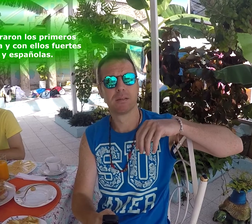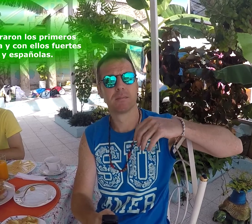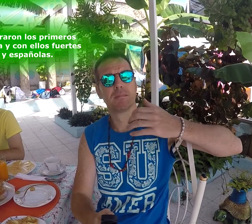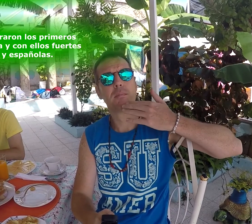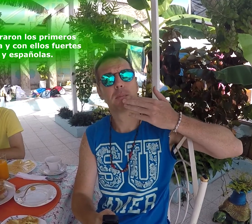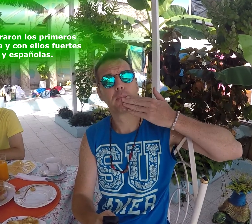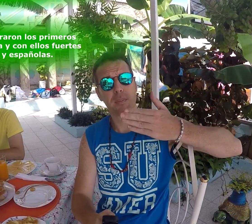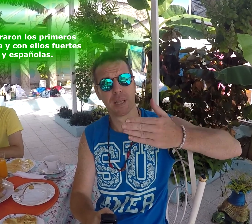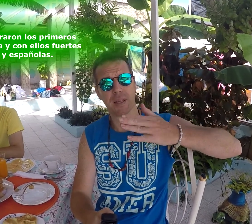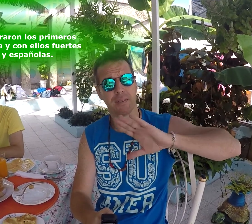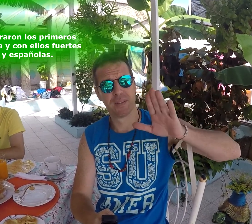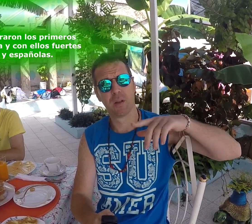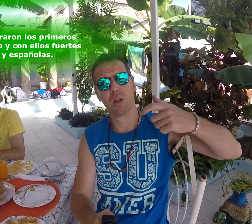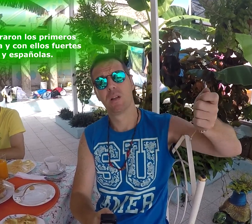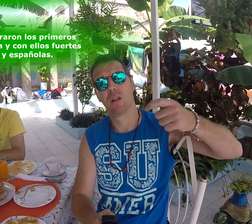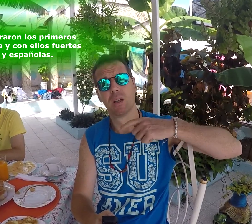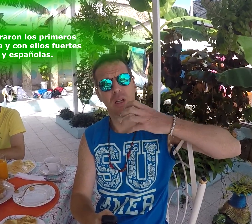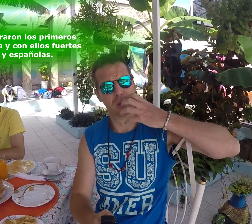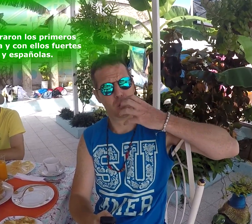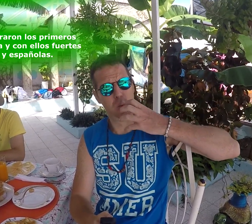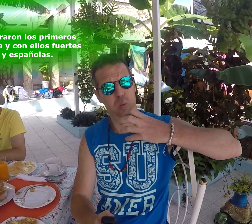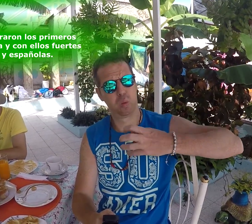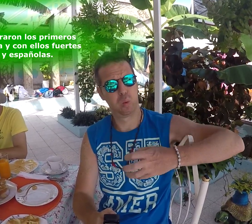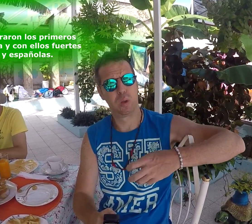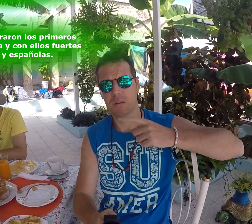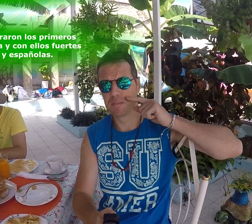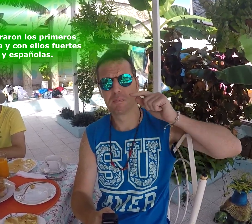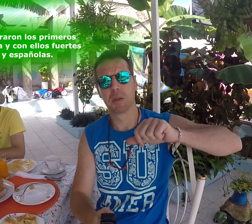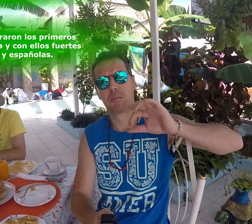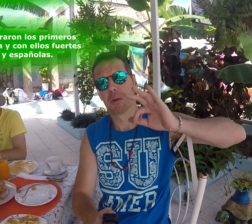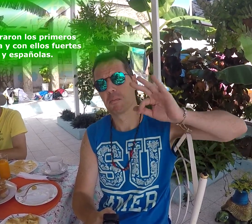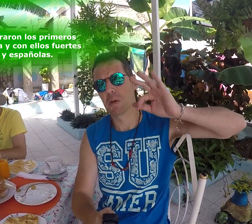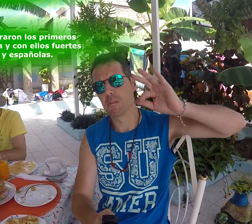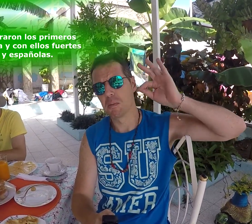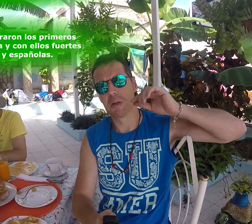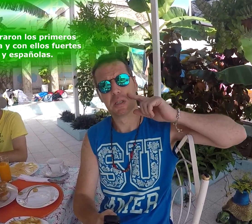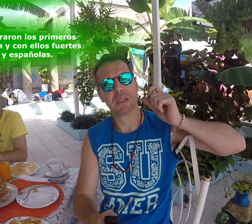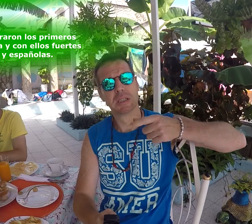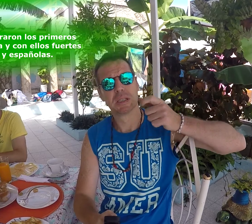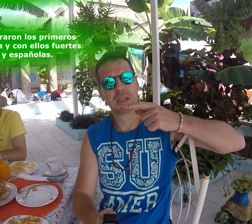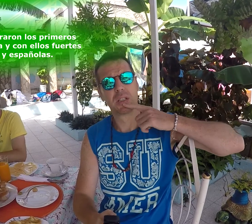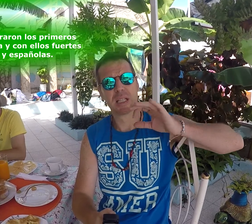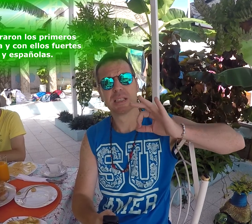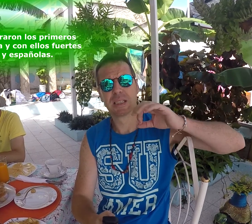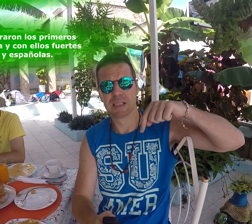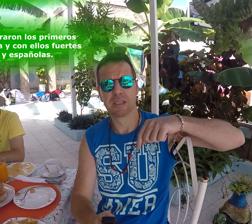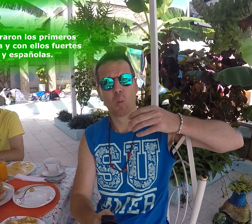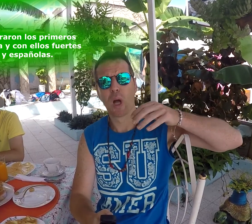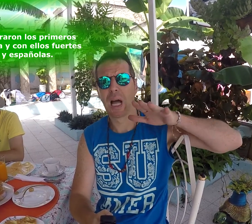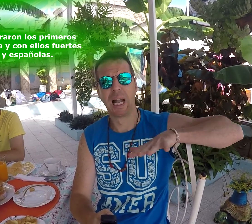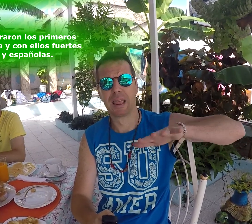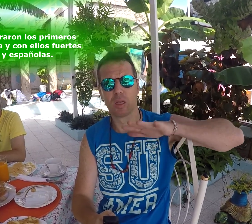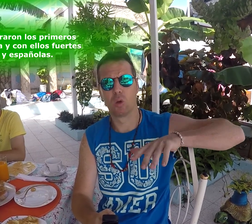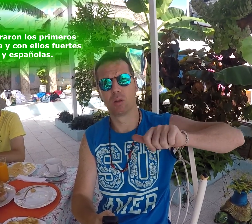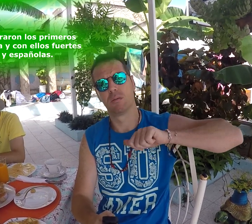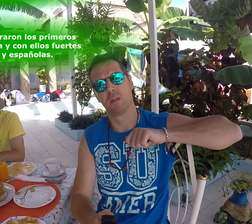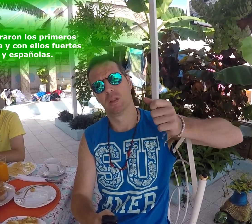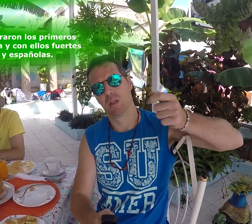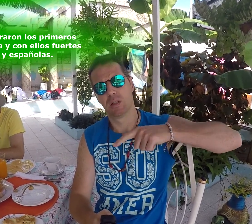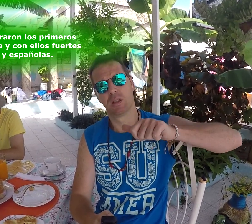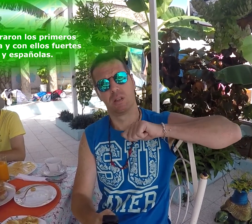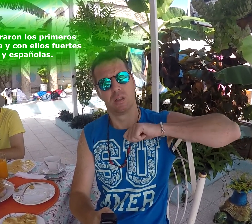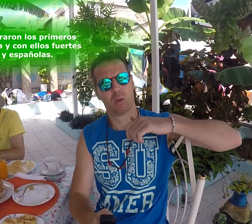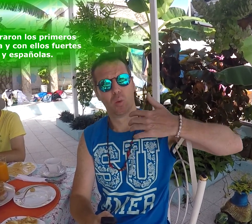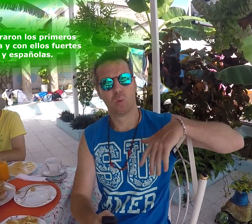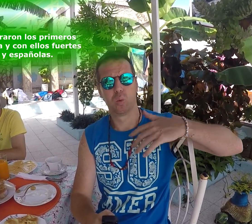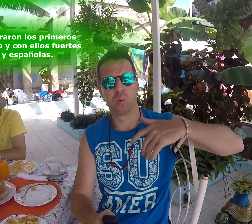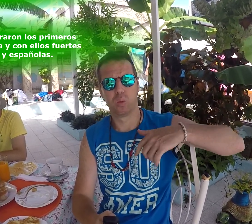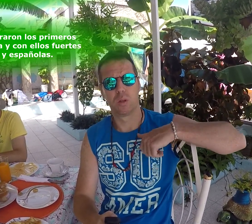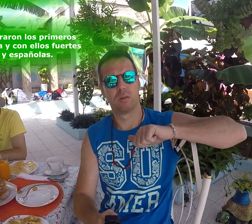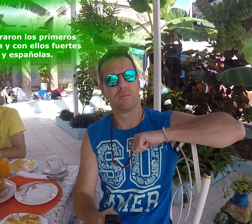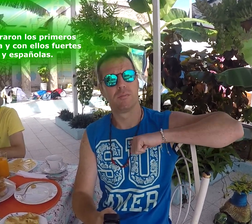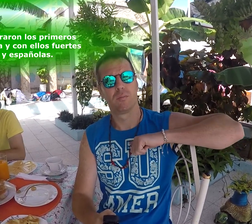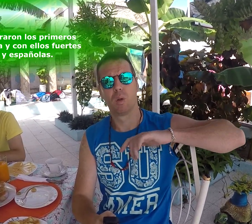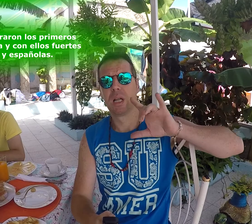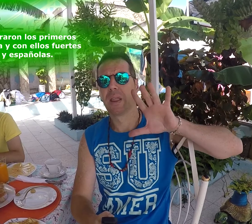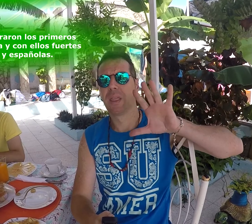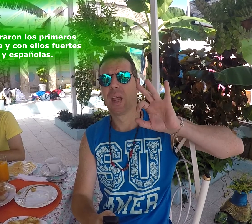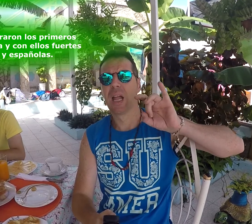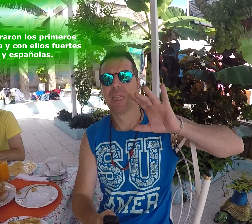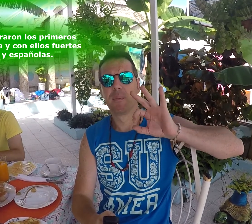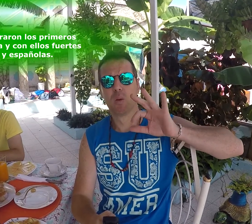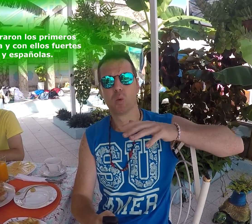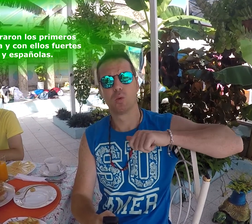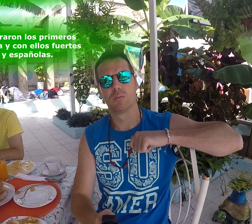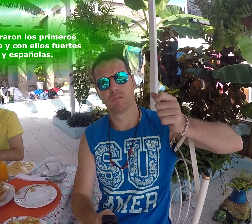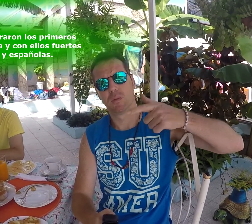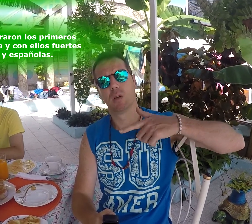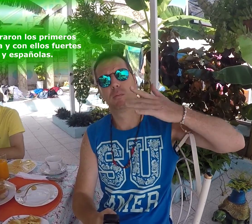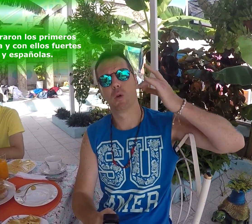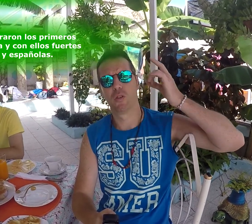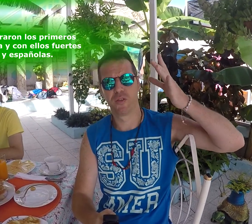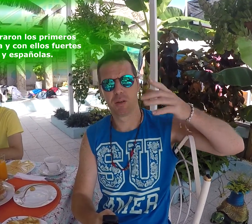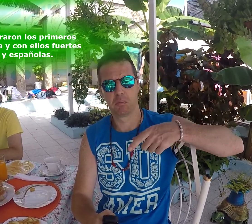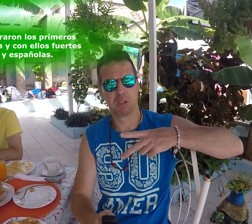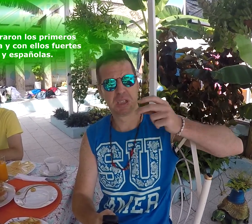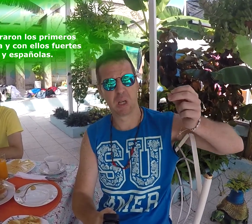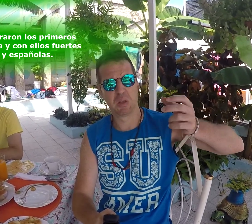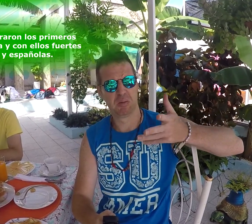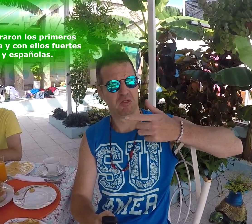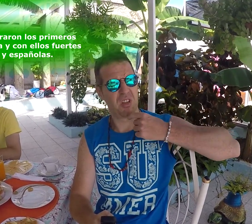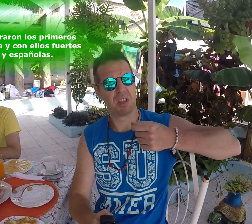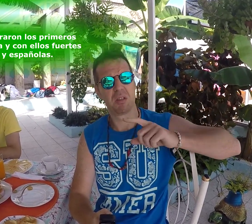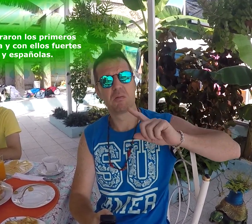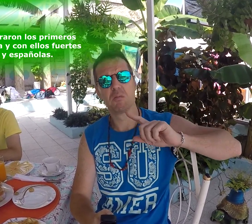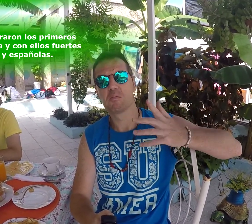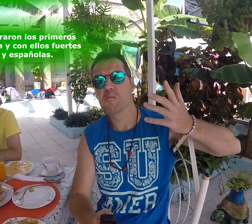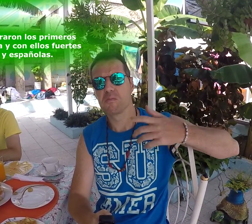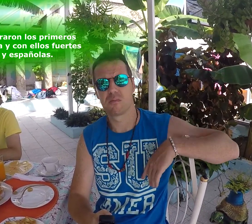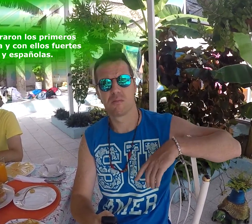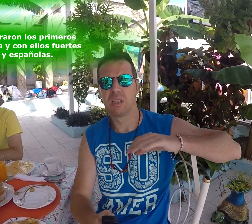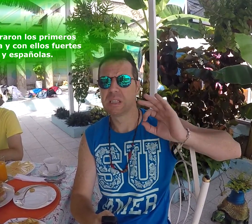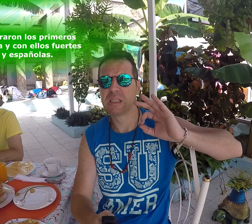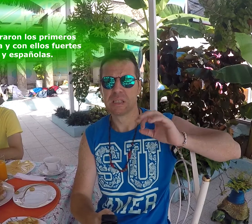Además tardan mucho en entregarlos, un sándwich es fácil hacerlo pero tardan bastante, son lentos